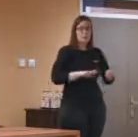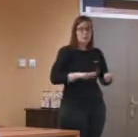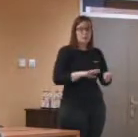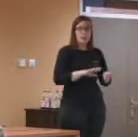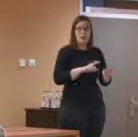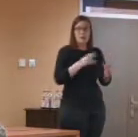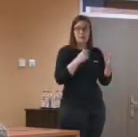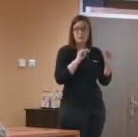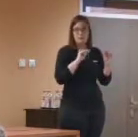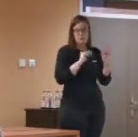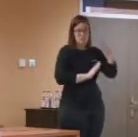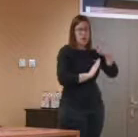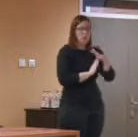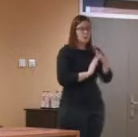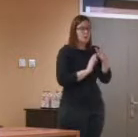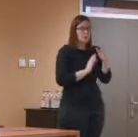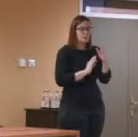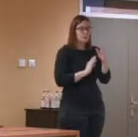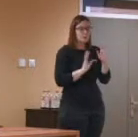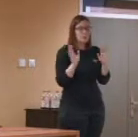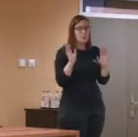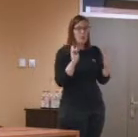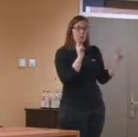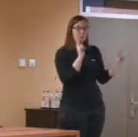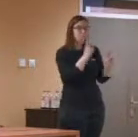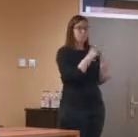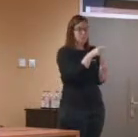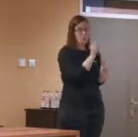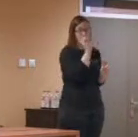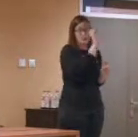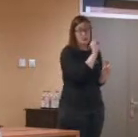Bueno, es una opinión más que una pregunta lo que has dicho,